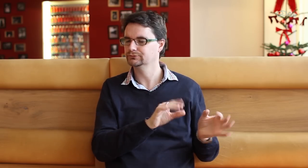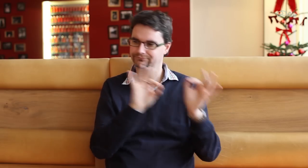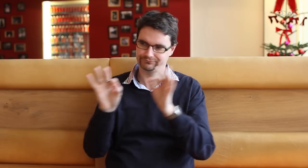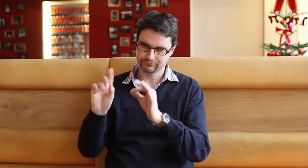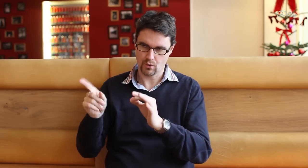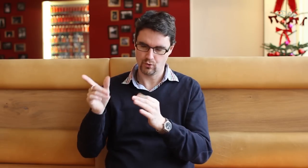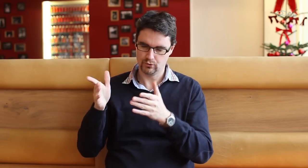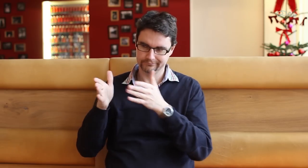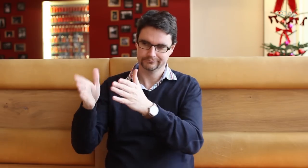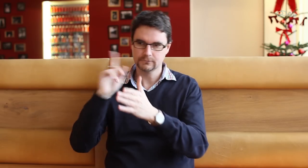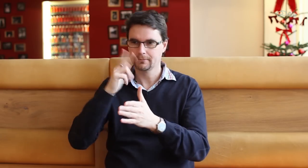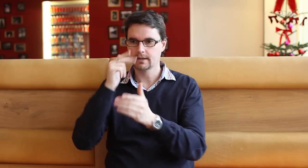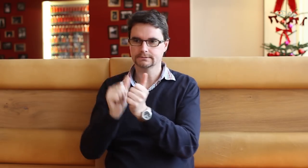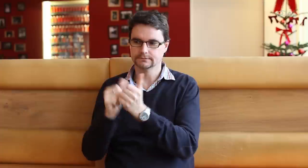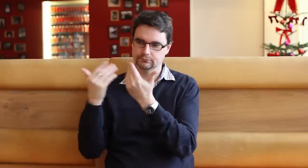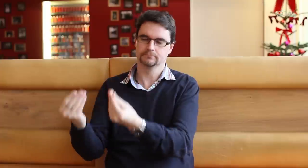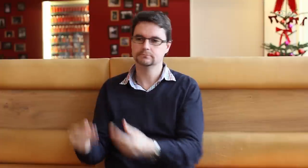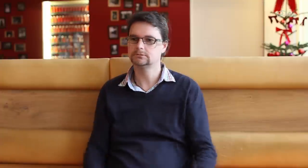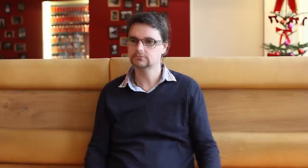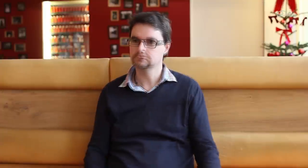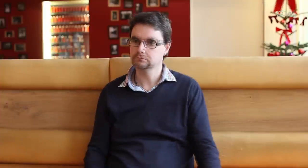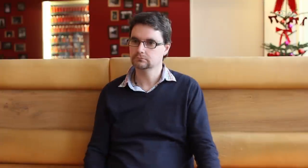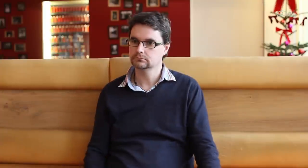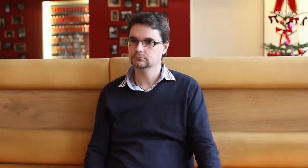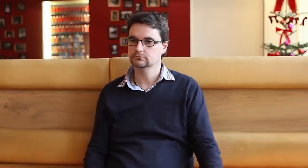Das gleiche muss auch eine Assistenz bekommen.